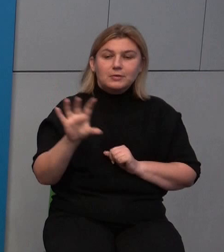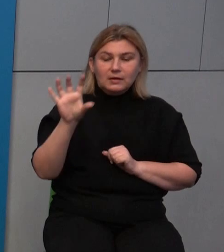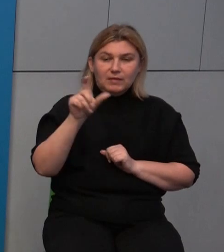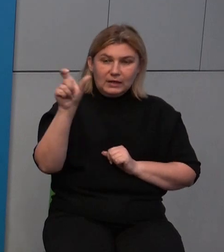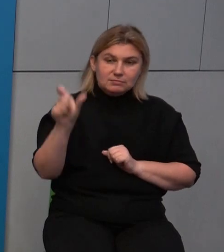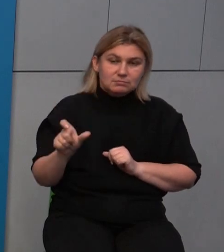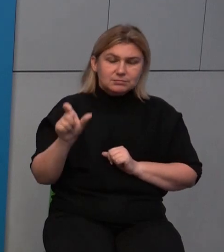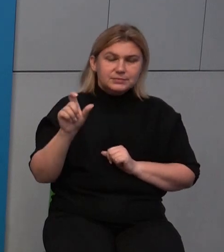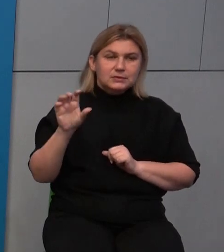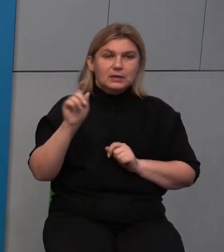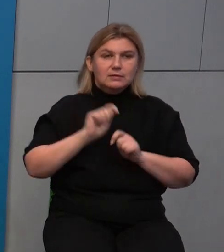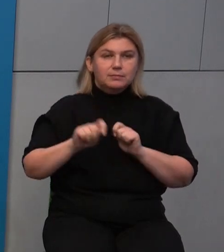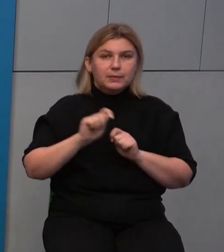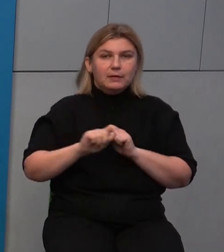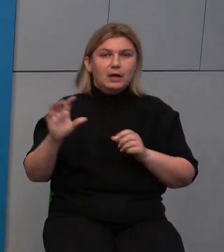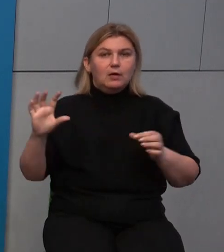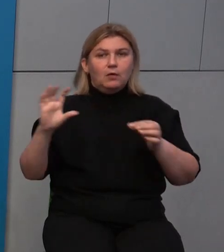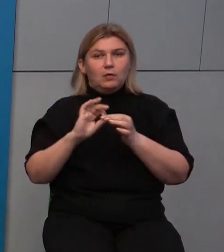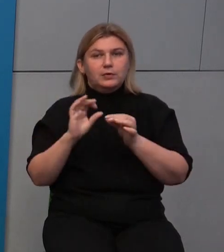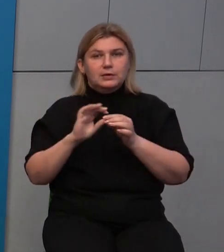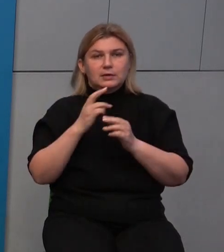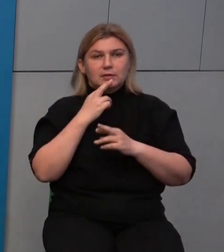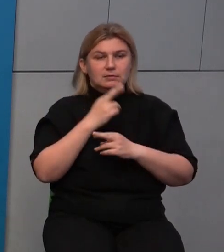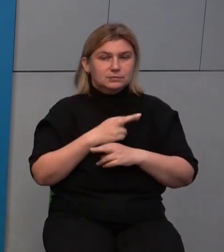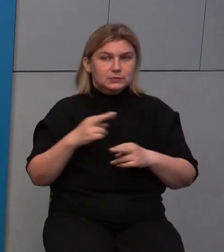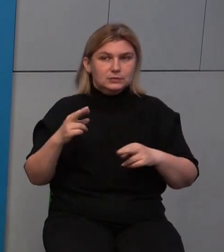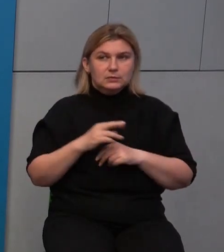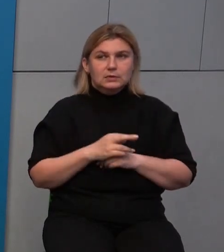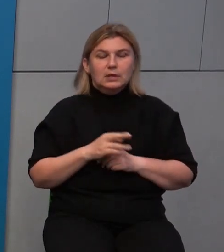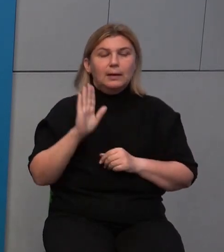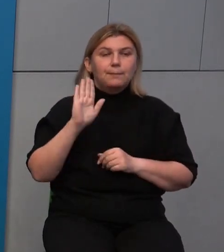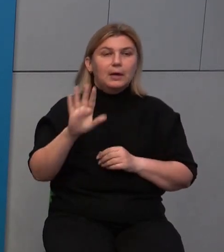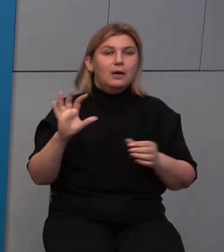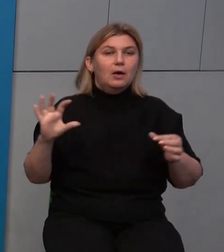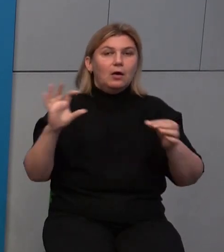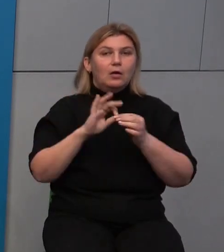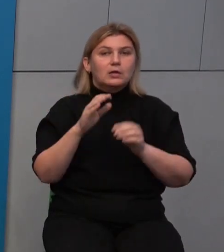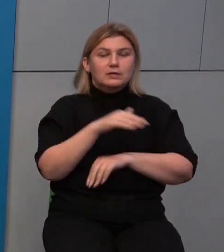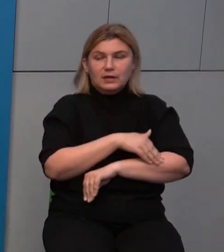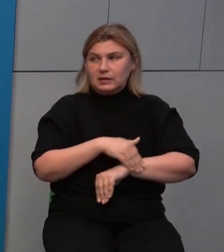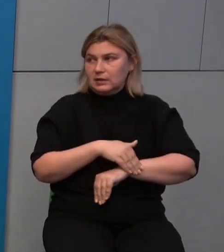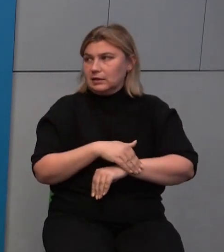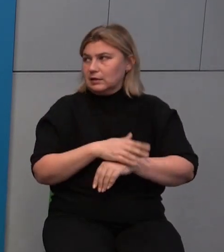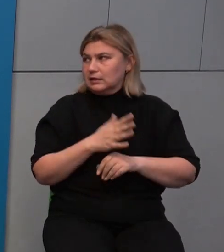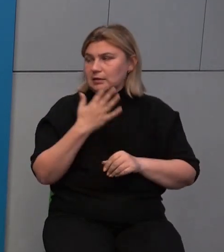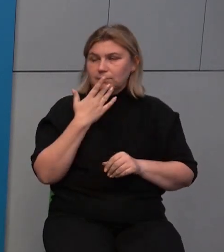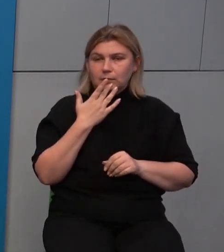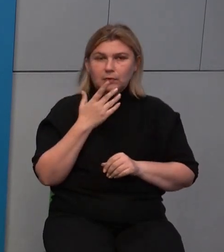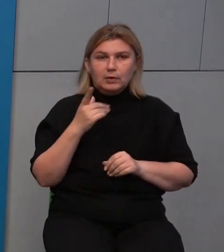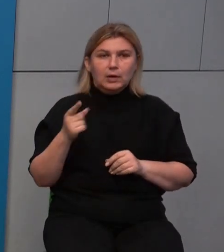i sprawdzano jego kontakty i tak dalej, i tak dalej. A przecież miał kontakty za granicą, chociaż o tym nie mówił, bo korespondował